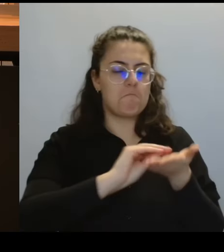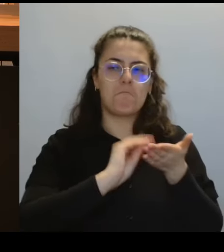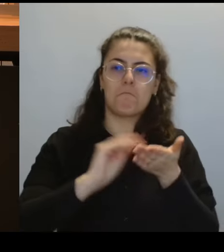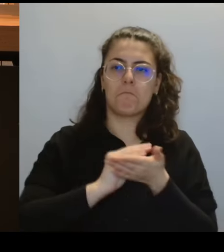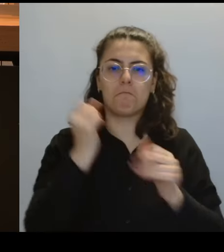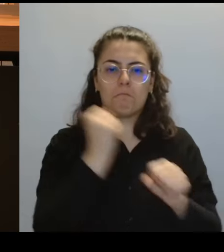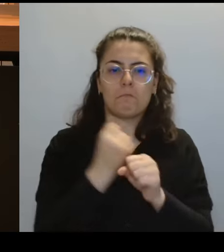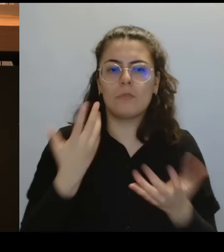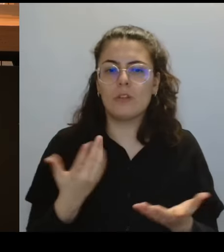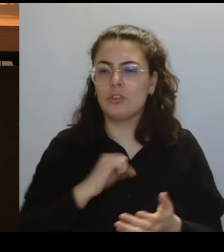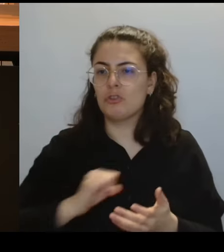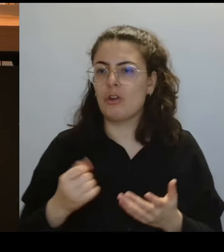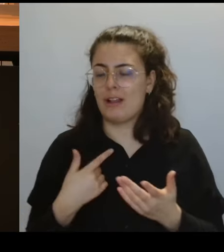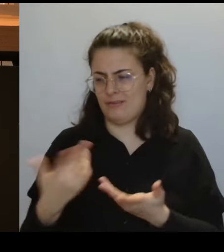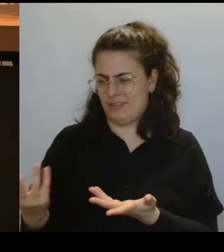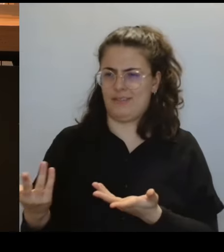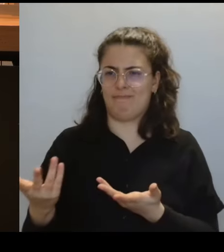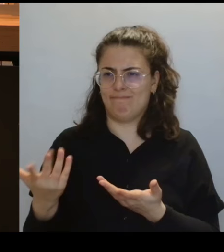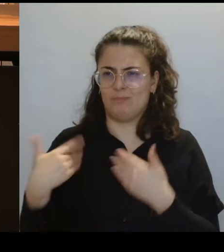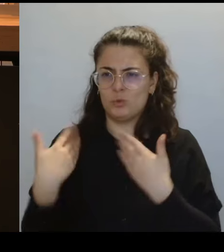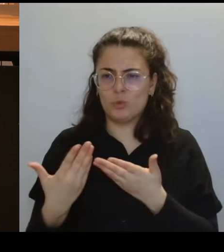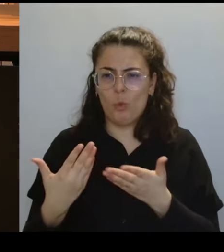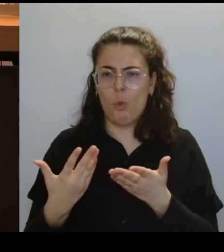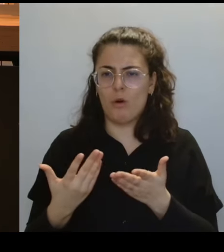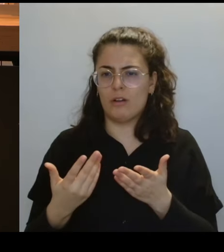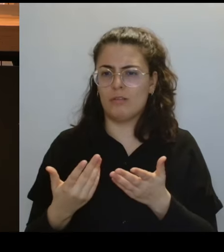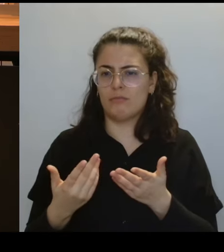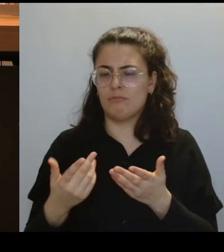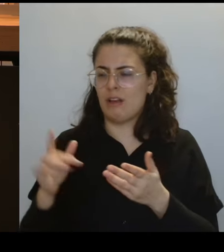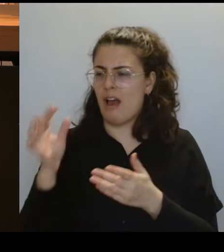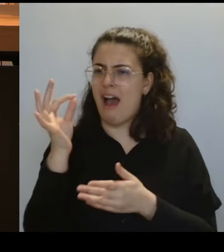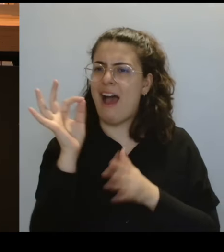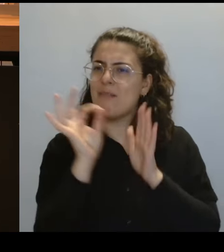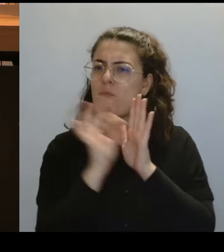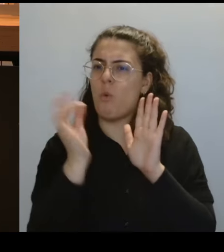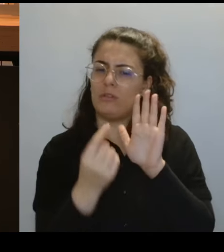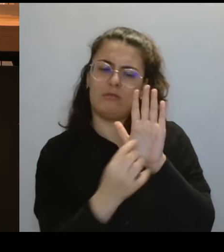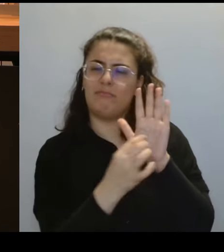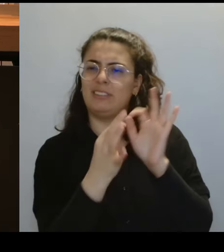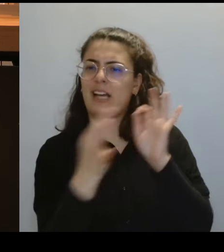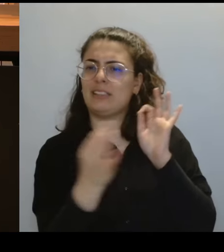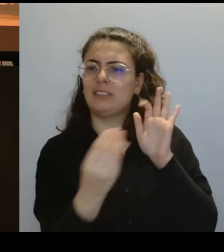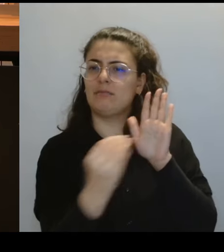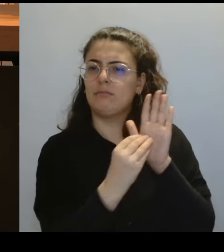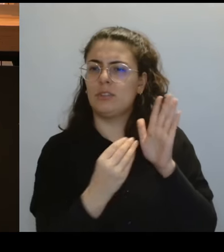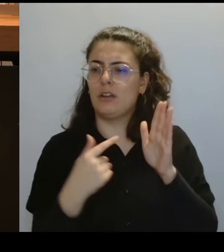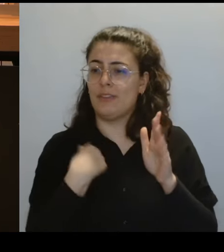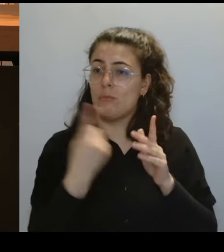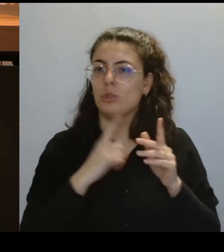uns hier sozusagen mit so einem Ein-Punkt-Antrag beschäftigen, der in der Sache völlig weltfremd ist.